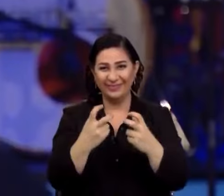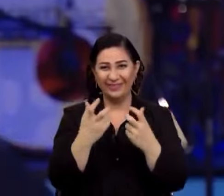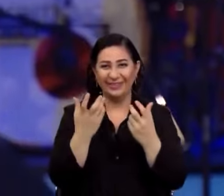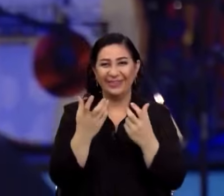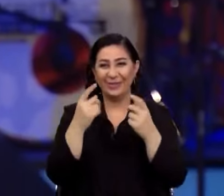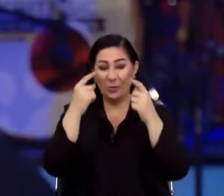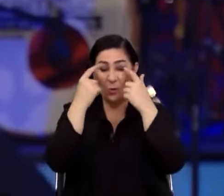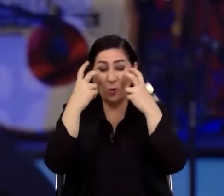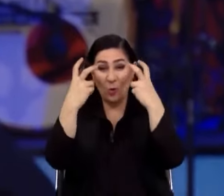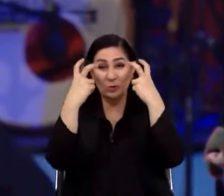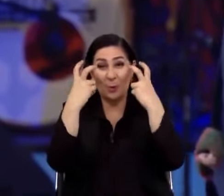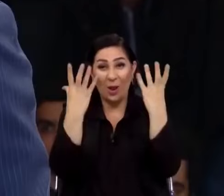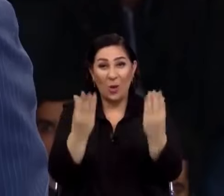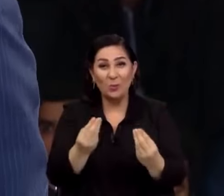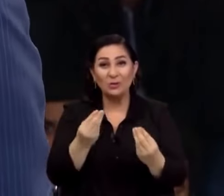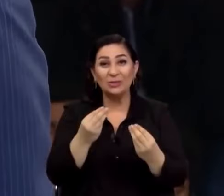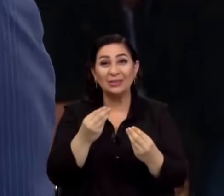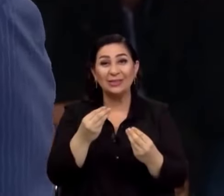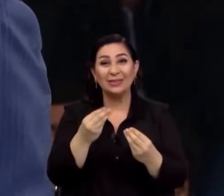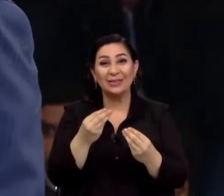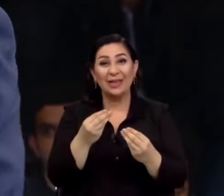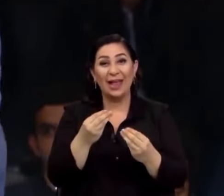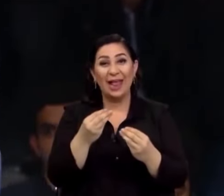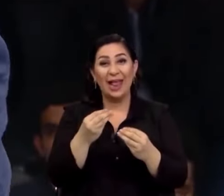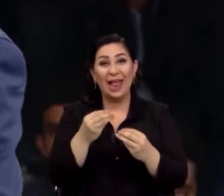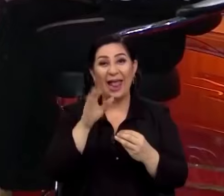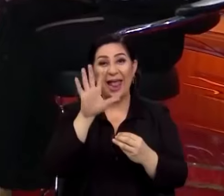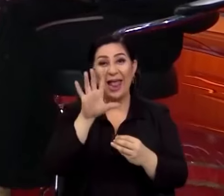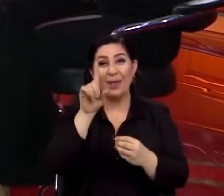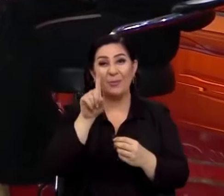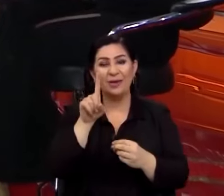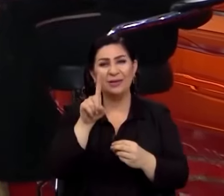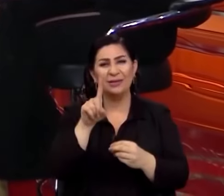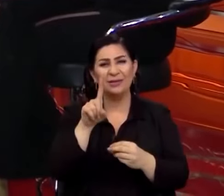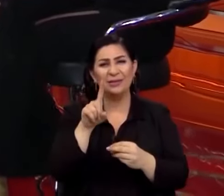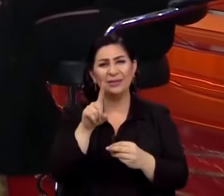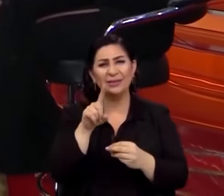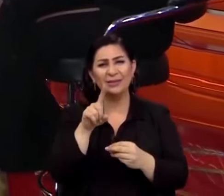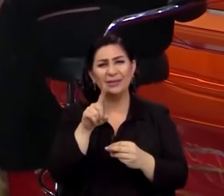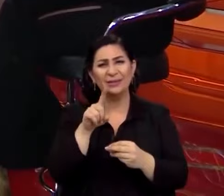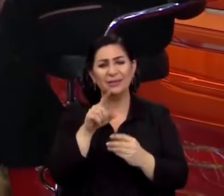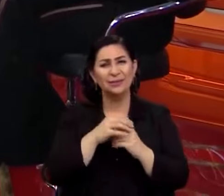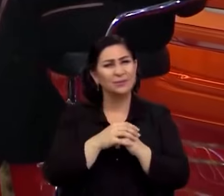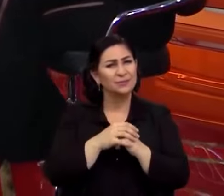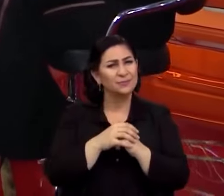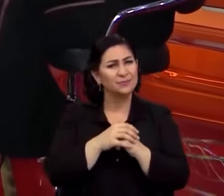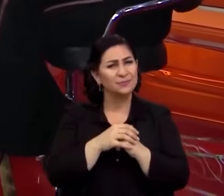büyümüş ki o bir bir ara e 50 51'de mi o hani şeyi yakalıyorlar bir ufa